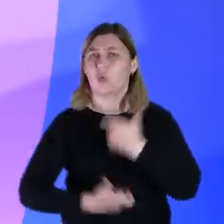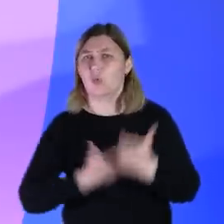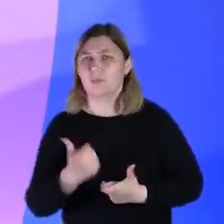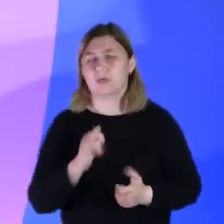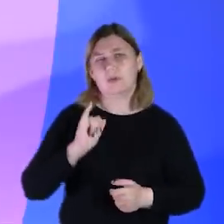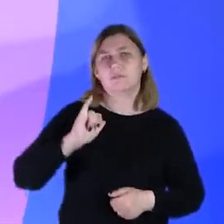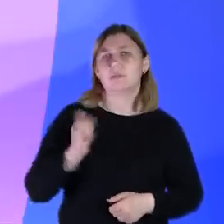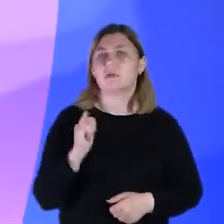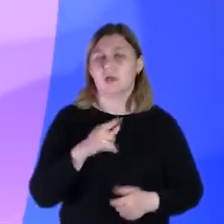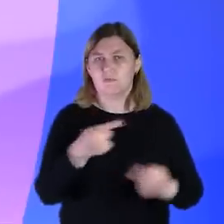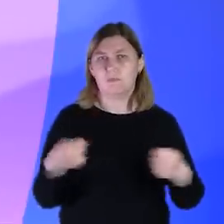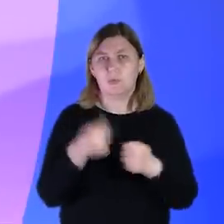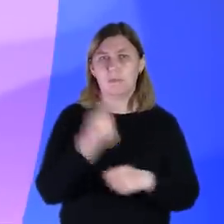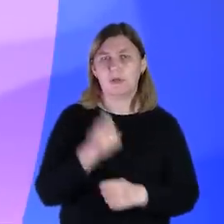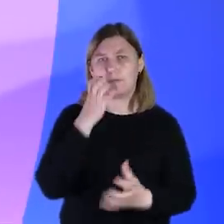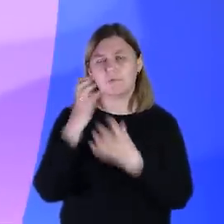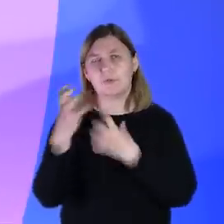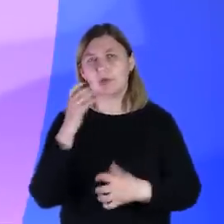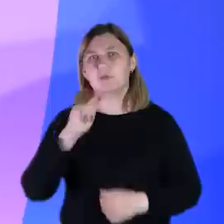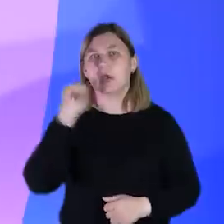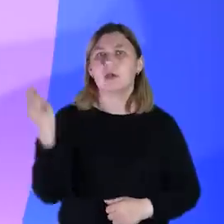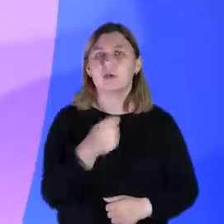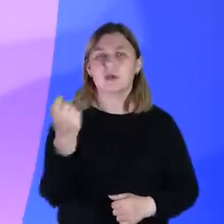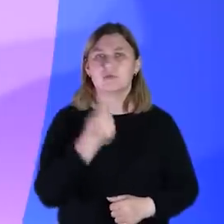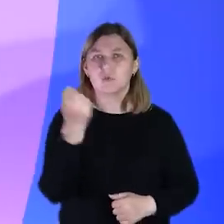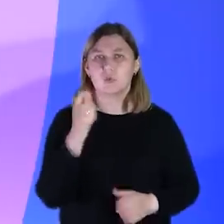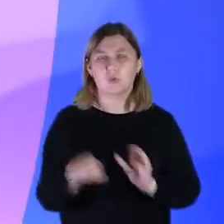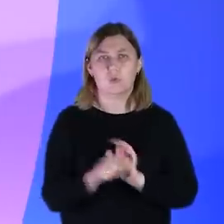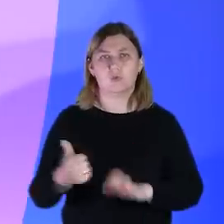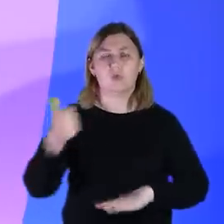że współpracował z wywiadem, że jeździł do dowództwa... Oni doskonale o tym wiedzieli.